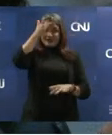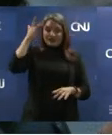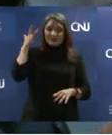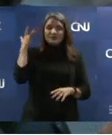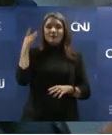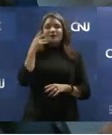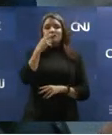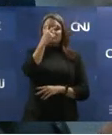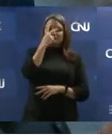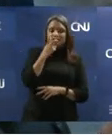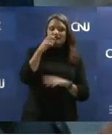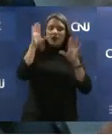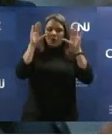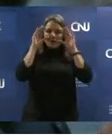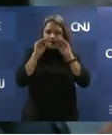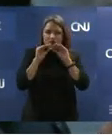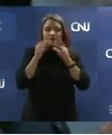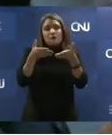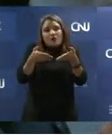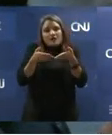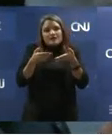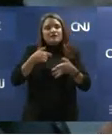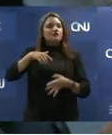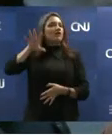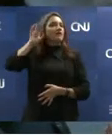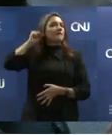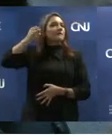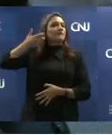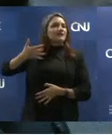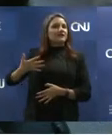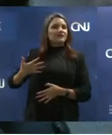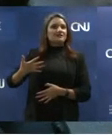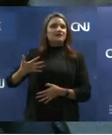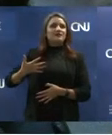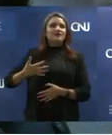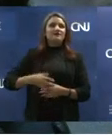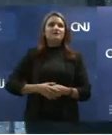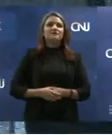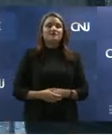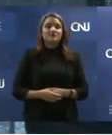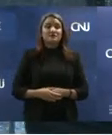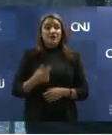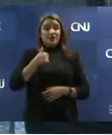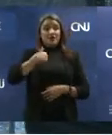eu vou pedir licença para fazer a minha audiodescrição. Eu sou Christiane Brito e esse é meu sinal em Libras.